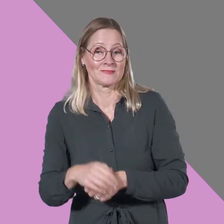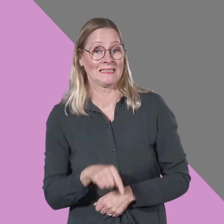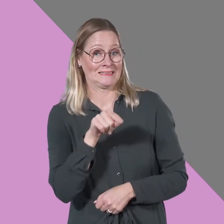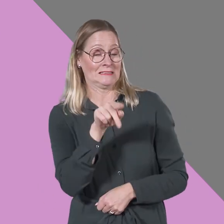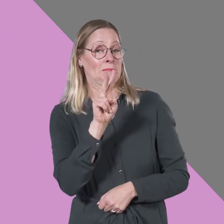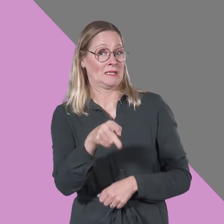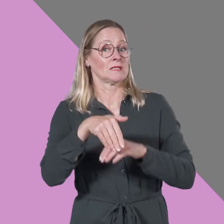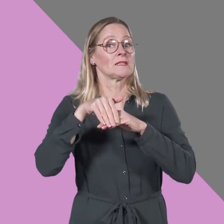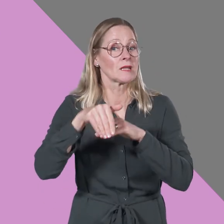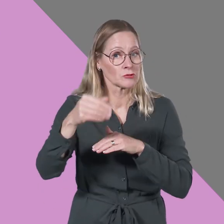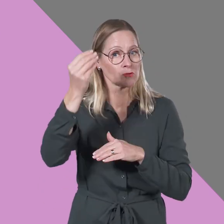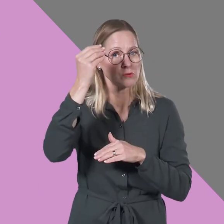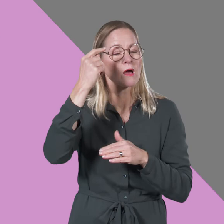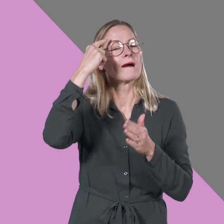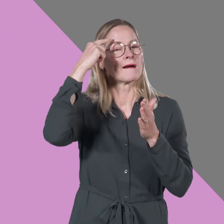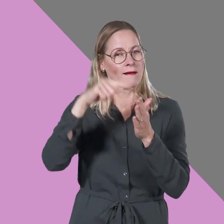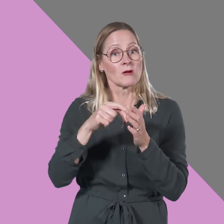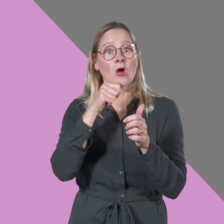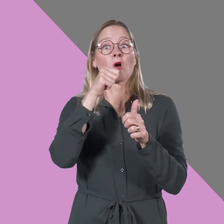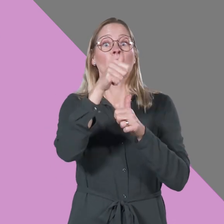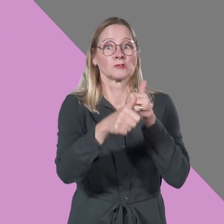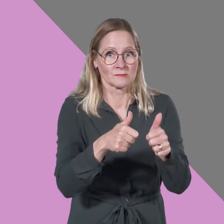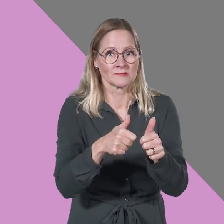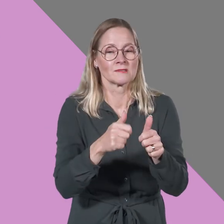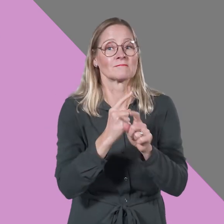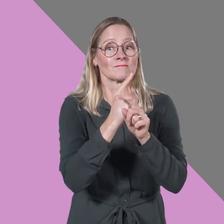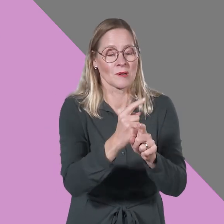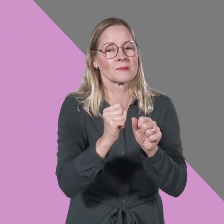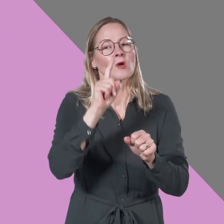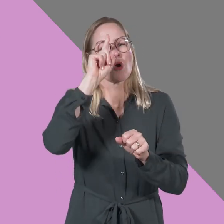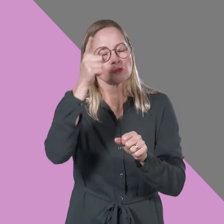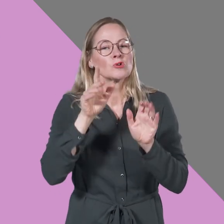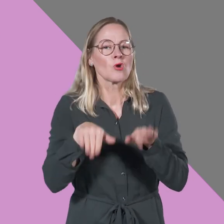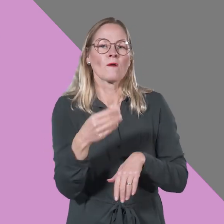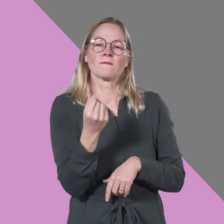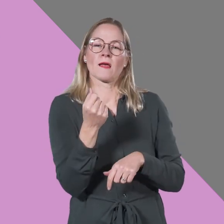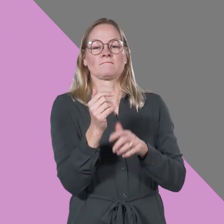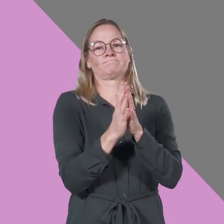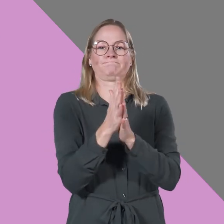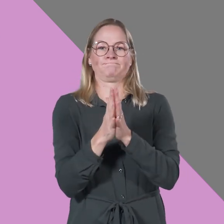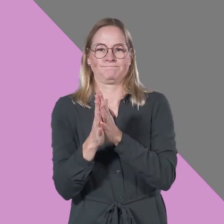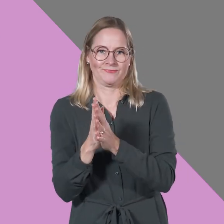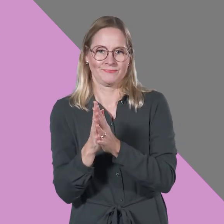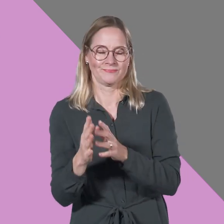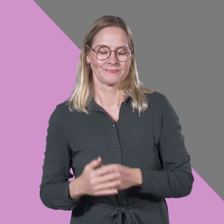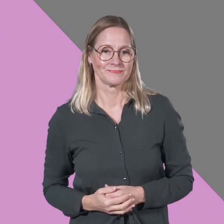Koska kyseessä on jatkotason kurssi, osallistuminen edellyttää jonkin verran - aiempaa viittomien osaamista.